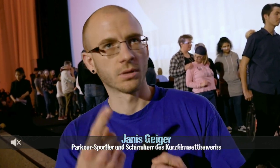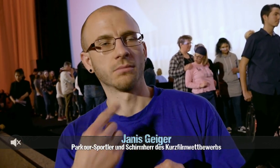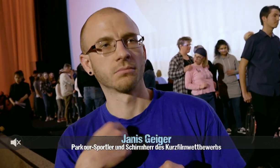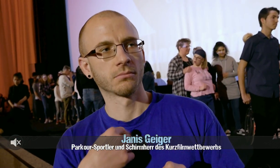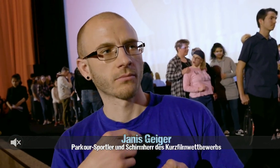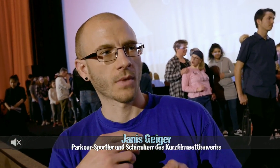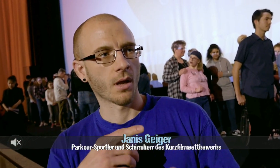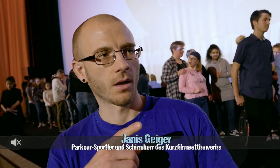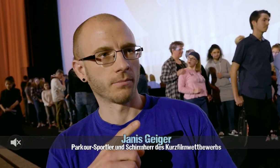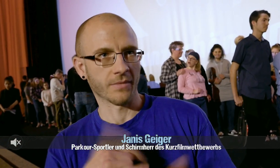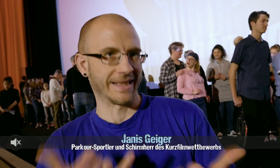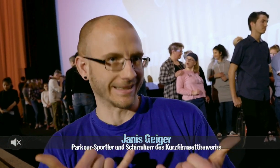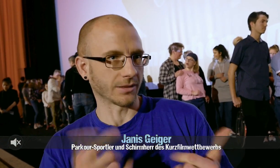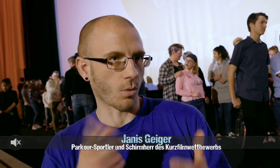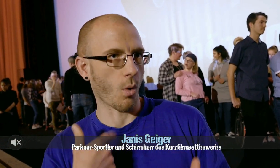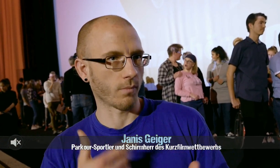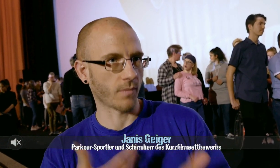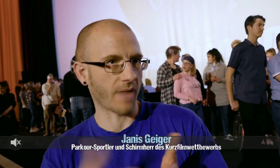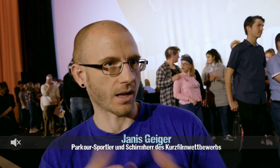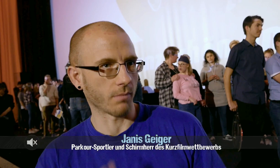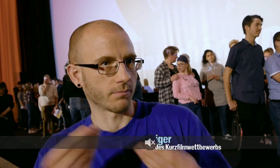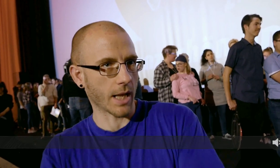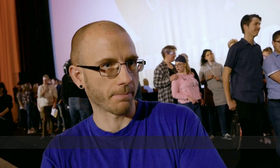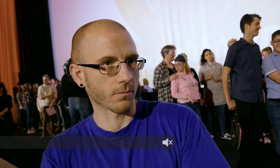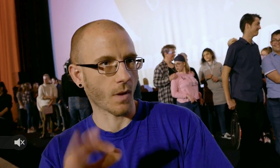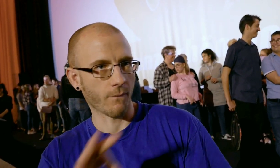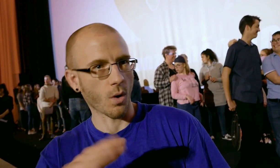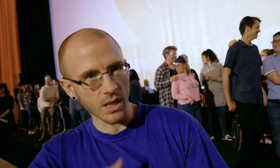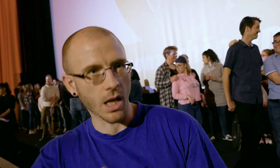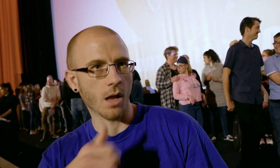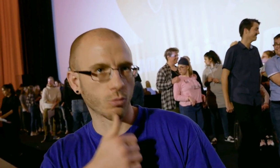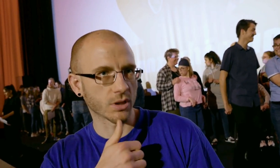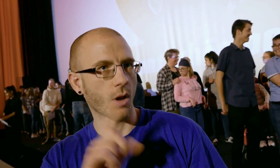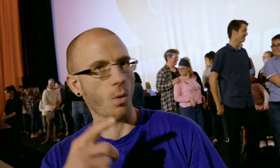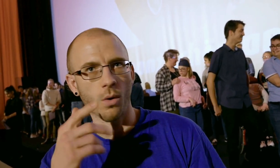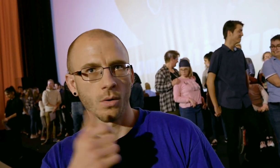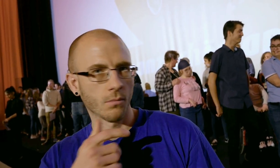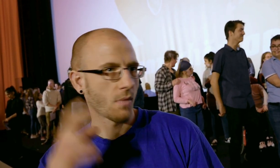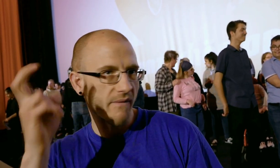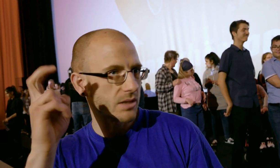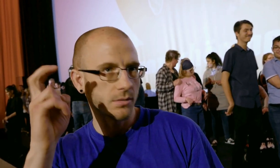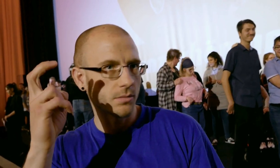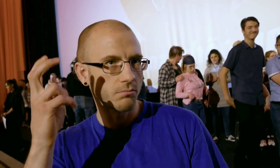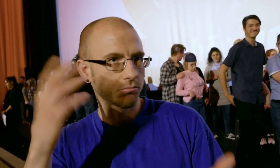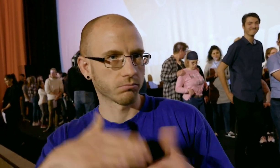Jetzt möchte ich mein Wissen an Kinder, Jugendliche und Erwachsene,